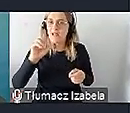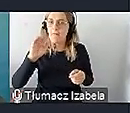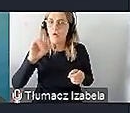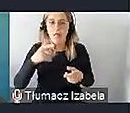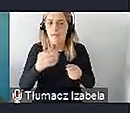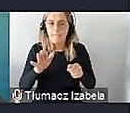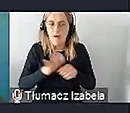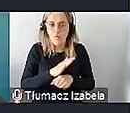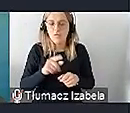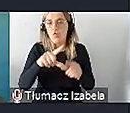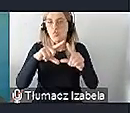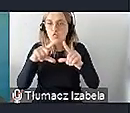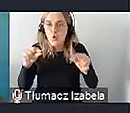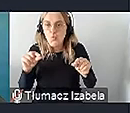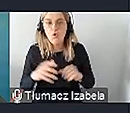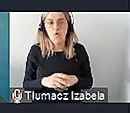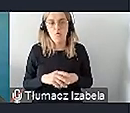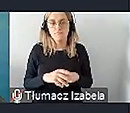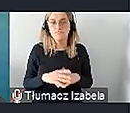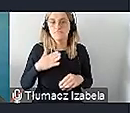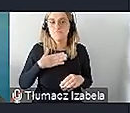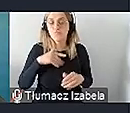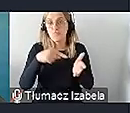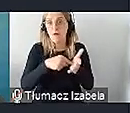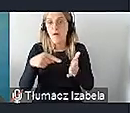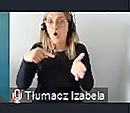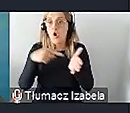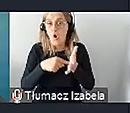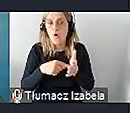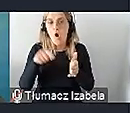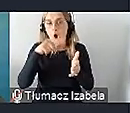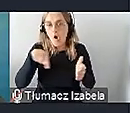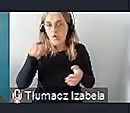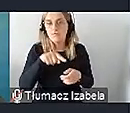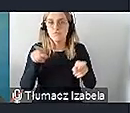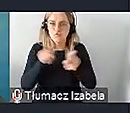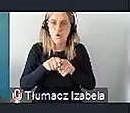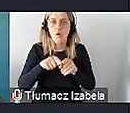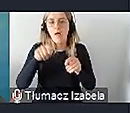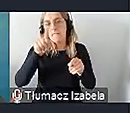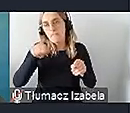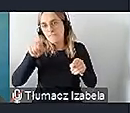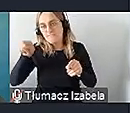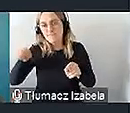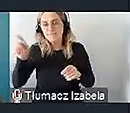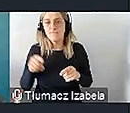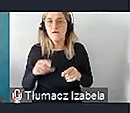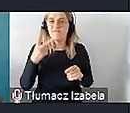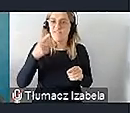Tutaj mamy trójkąt. Tutaj kropkę, okrąg. Znowu jakieś półkola i dwie kreski...